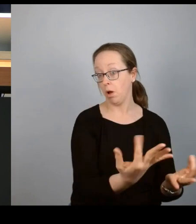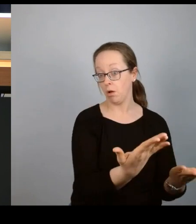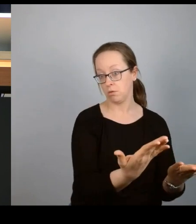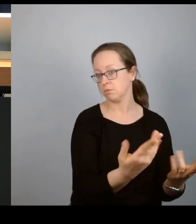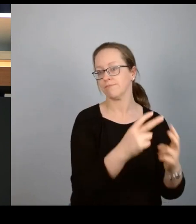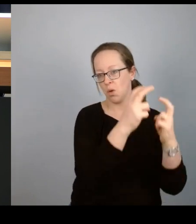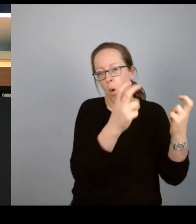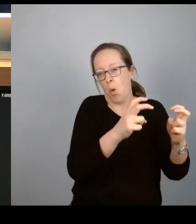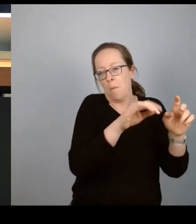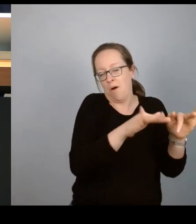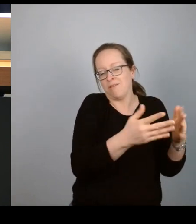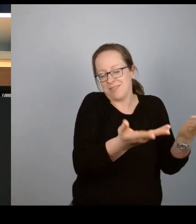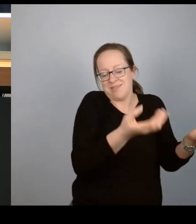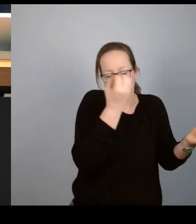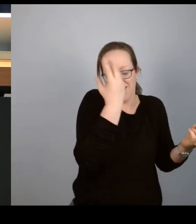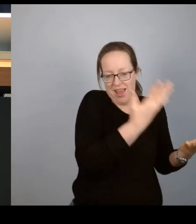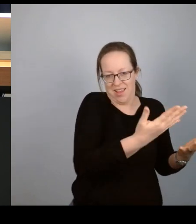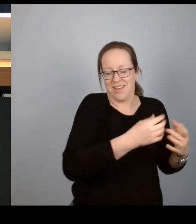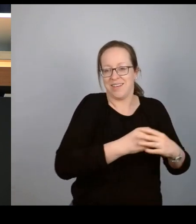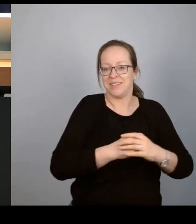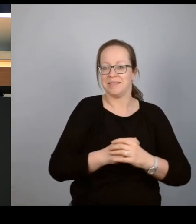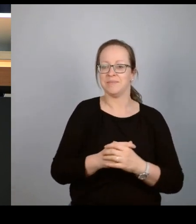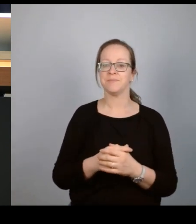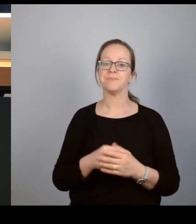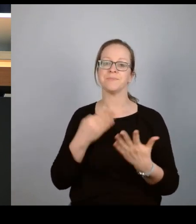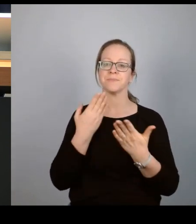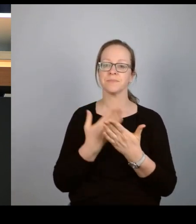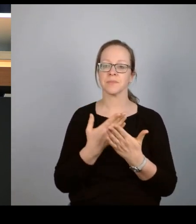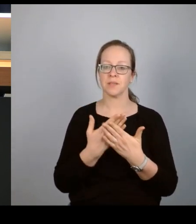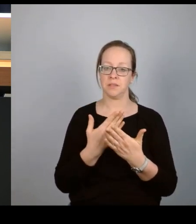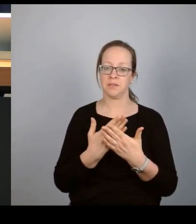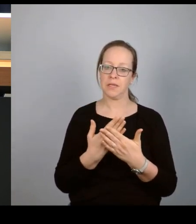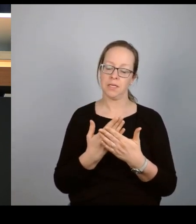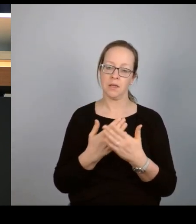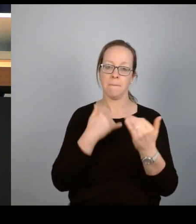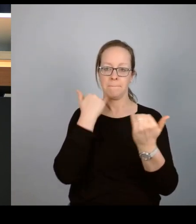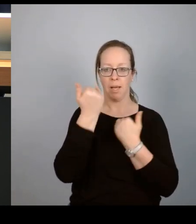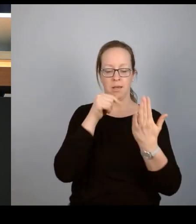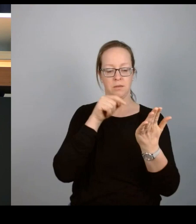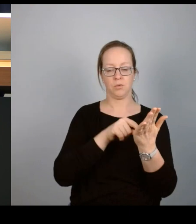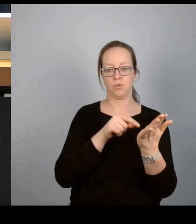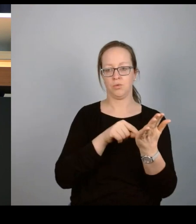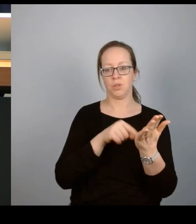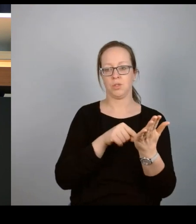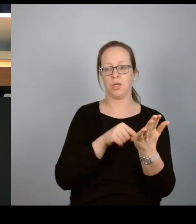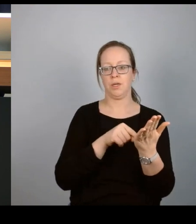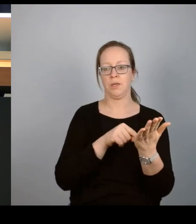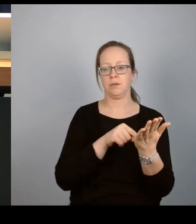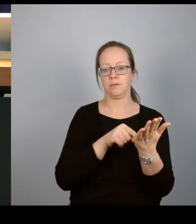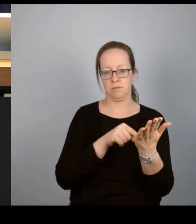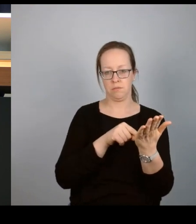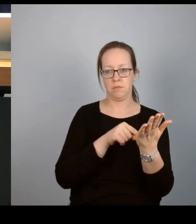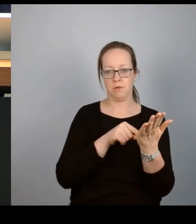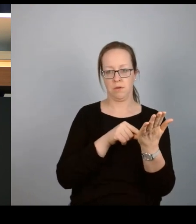eigentlich gar keine Rechtfertigung mehr gibt, auf Systeme zu nutzen, die gegen das Datenschutzrecht vers. Das